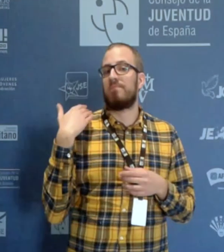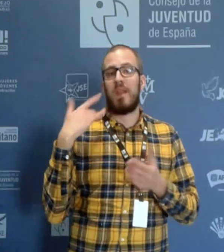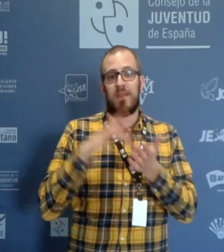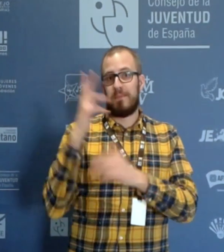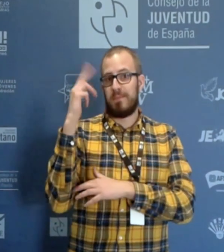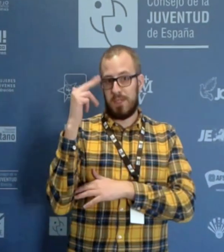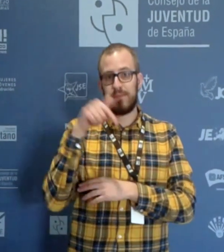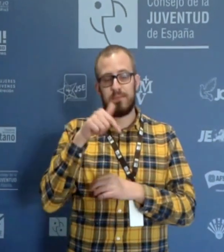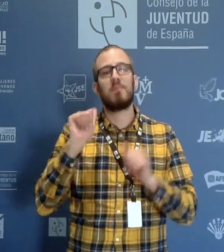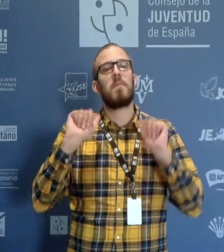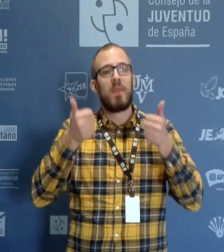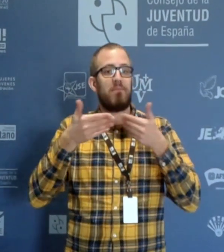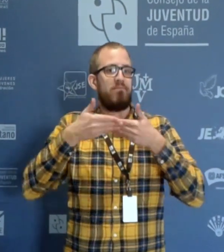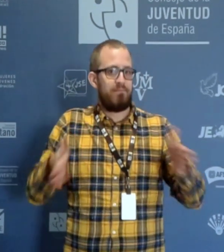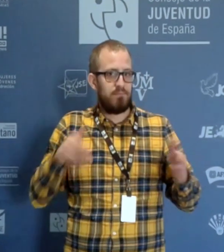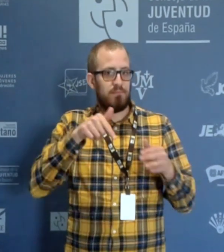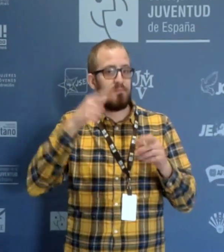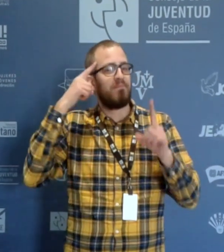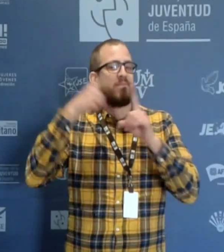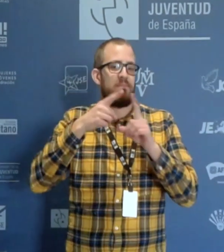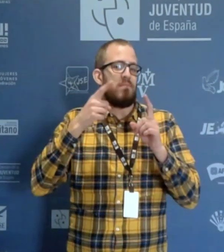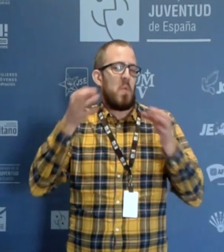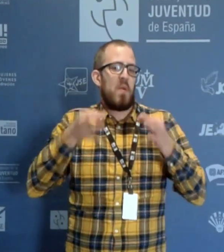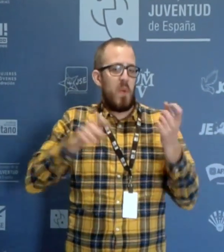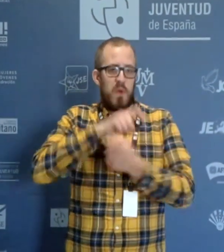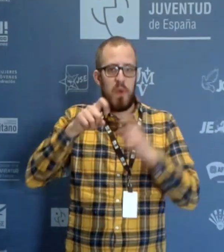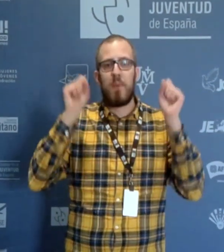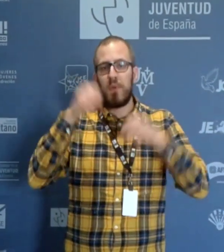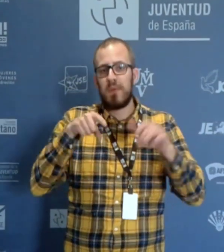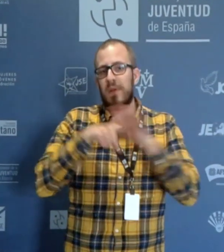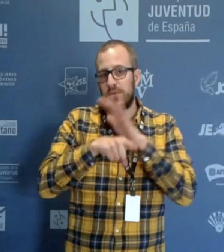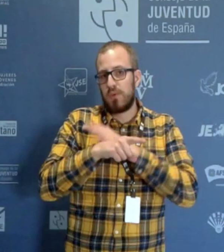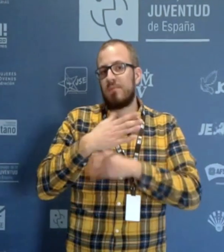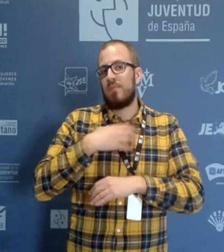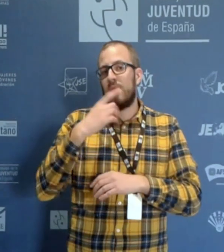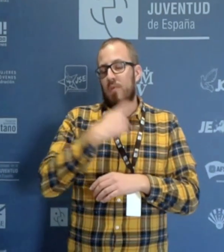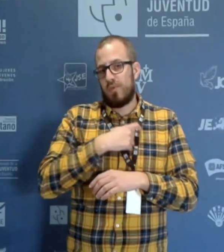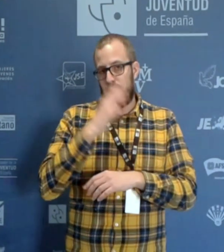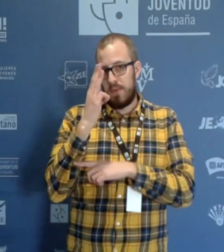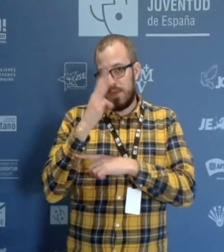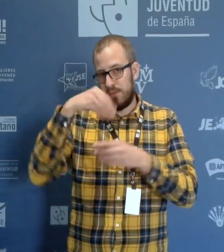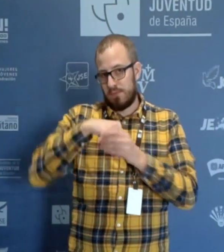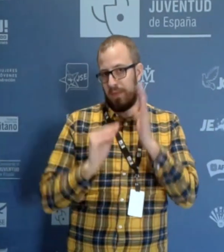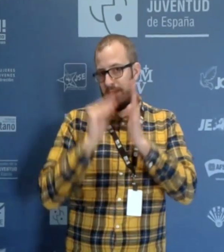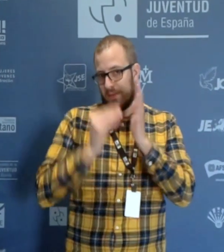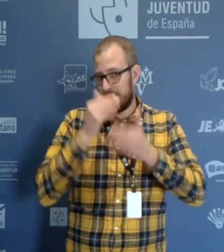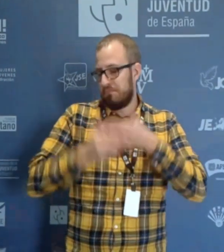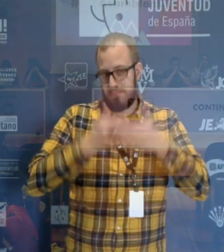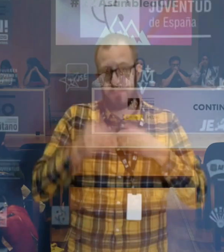El viernes 1 de febrero comenzó la AGO con la aprobación de balance y gestiones del año 2018,